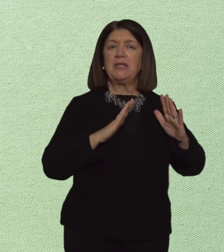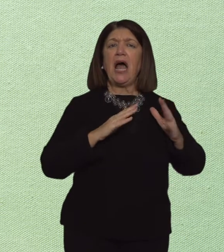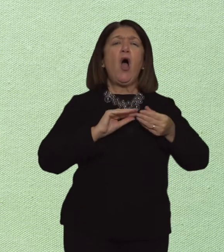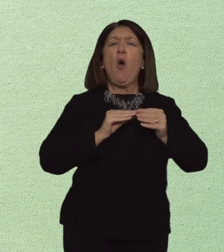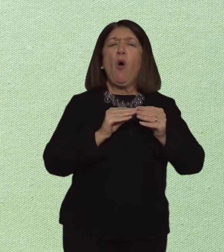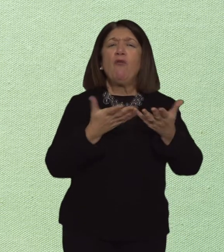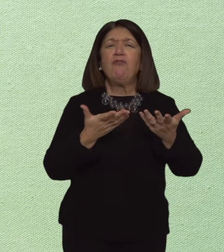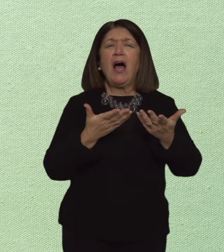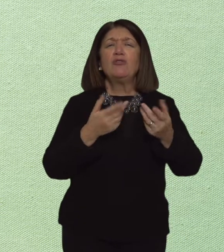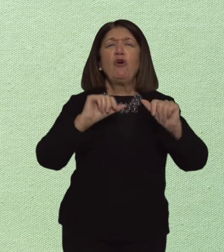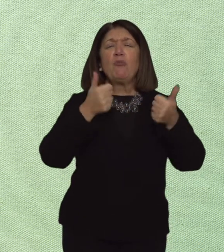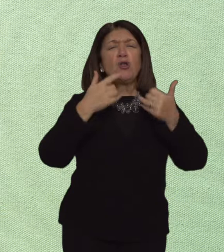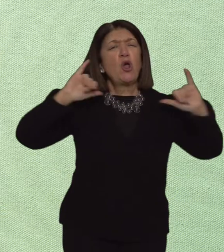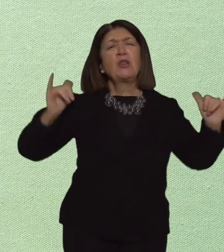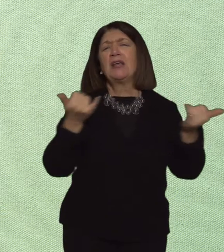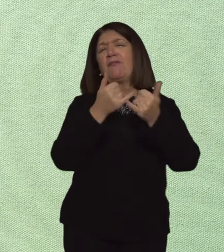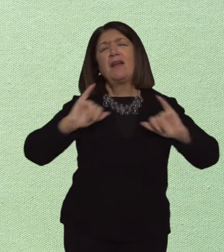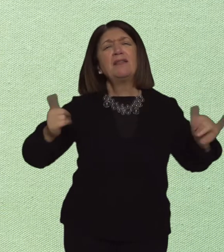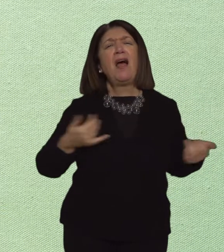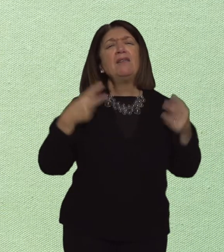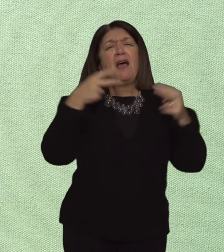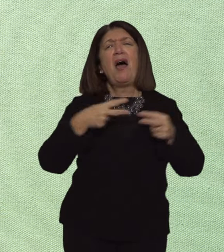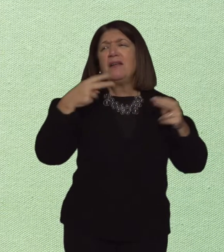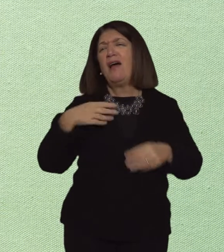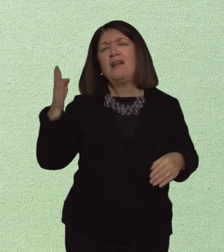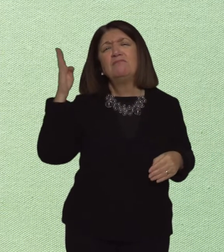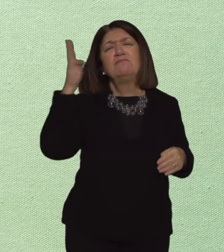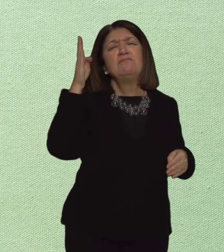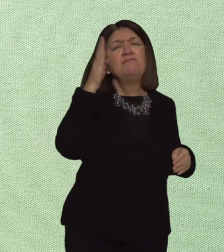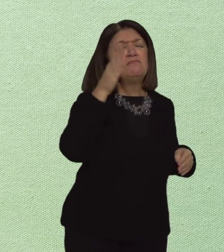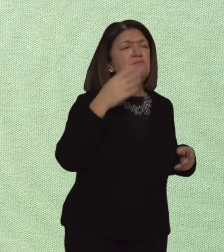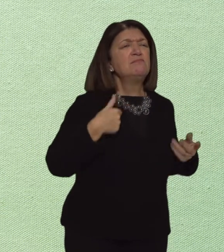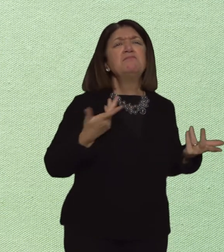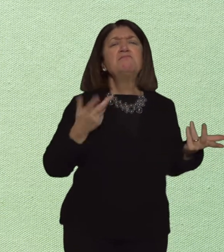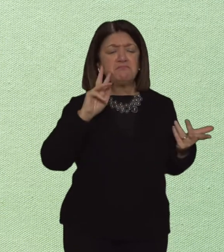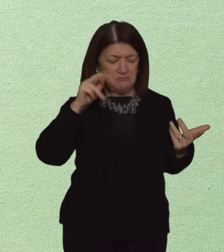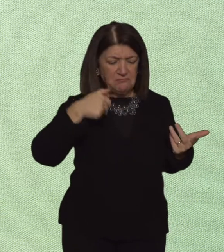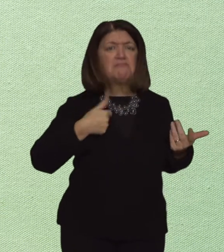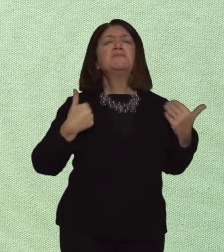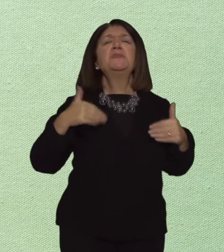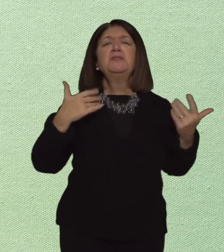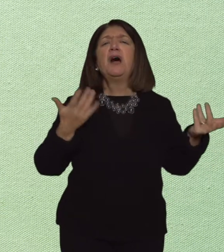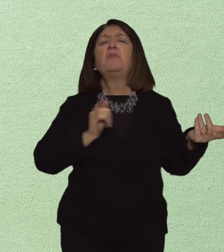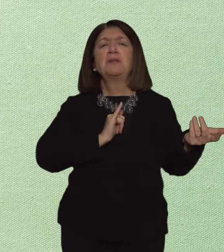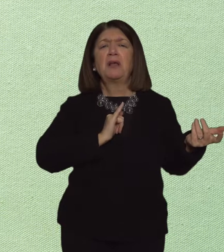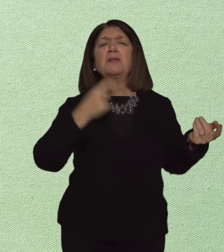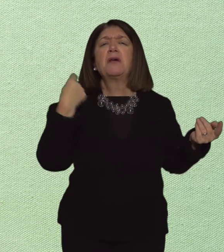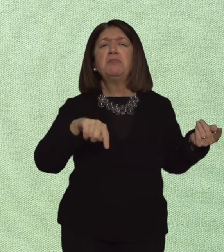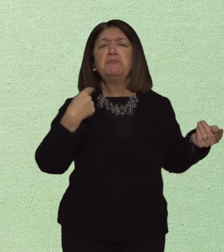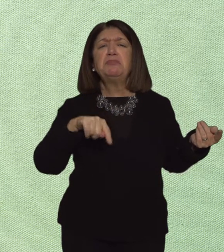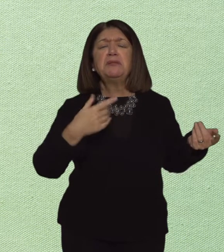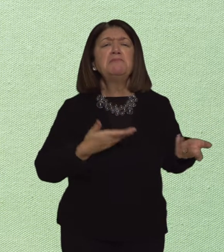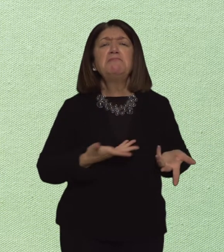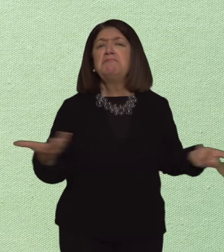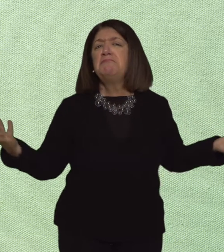che quell'identità stessa era un pezzo di me, ed era pieno di dignità